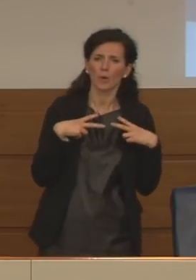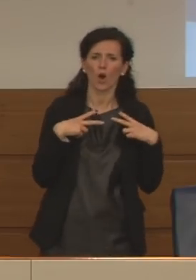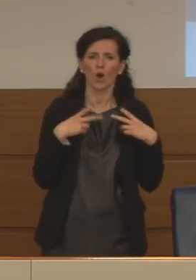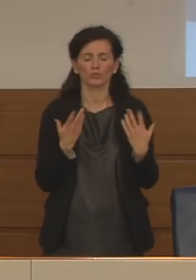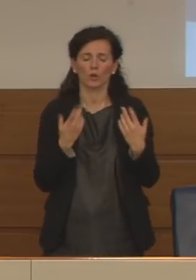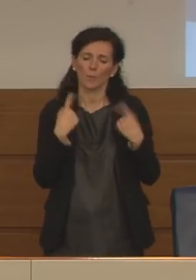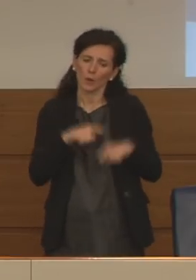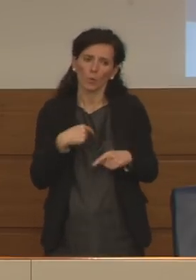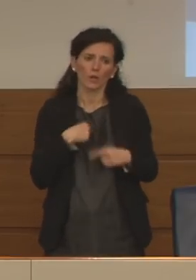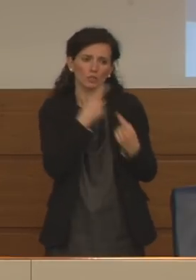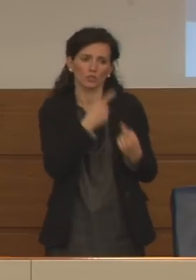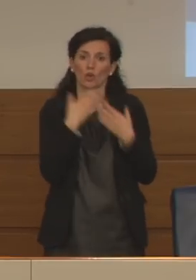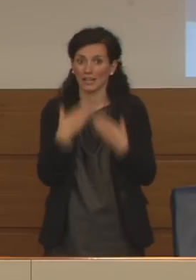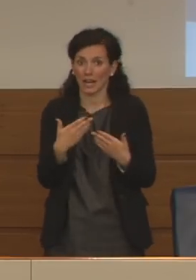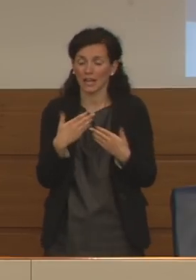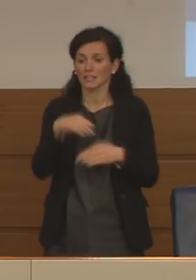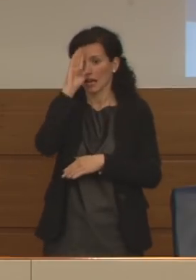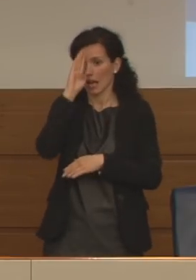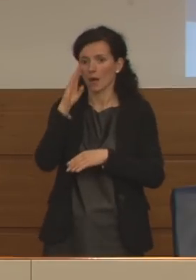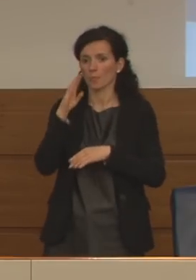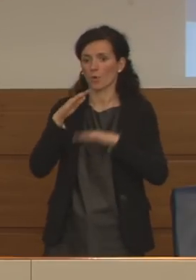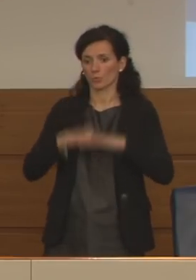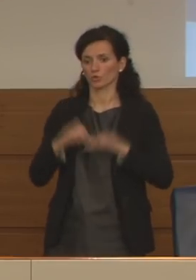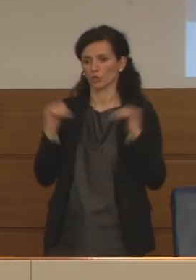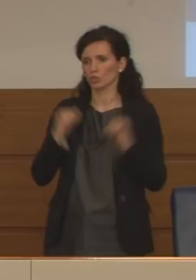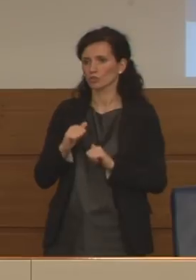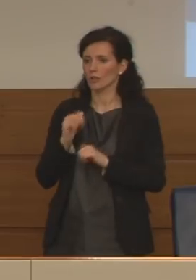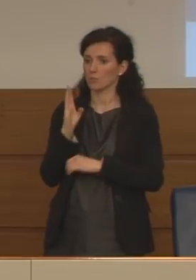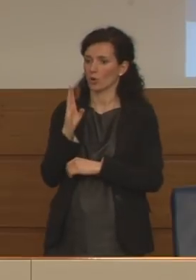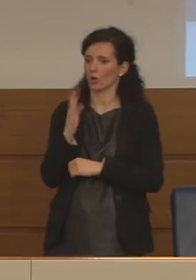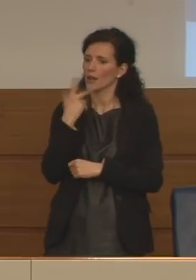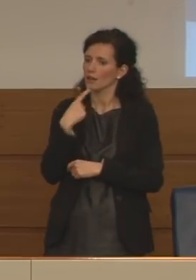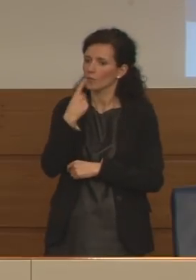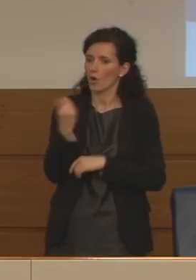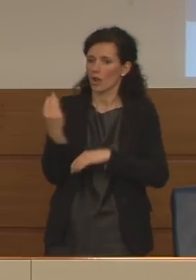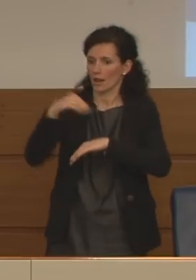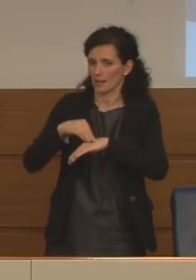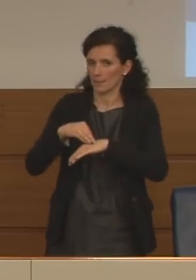Il Capo della Protezione Civile Borelli voleva dare una precisazione per una questione della prima conferenza stampa.